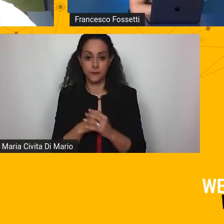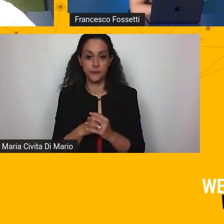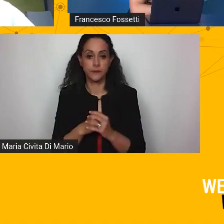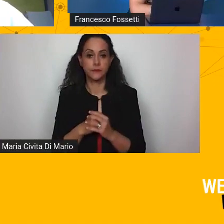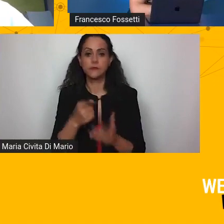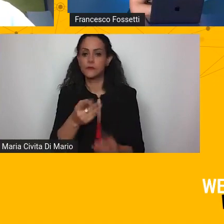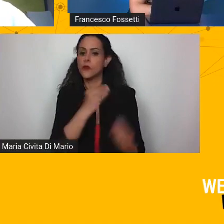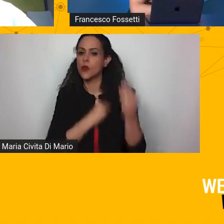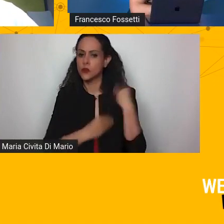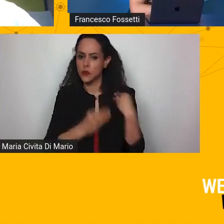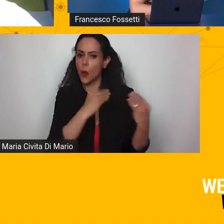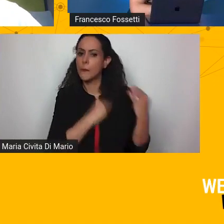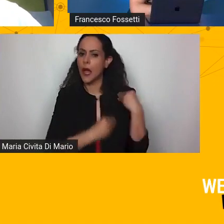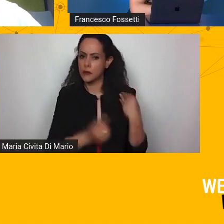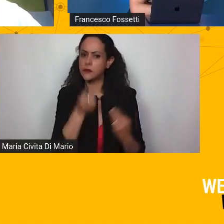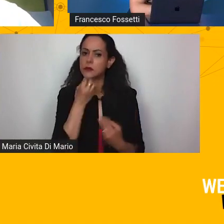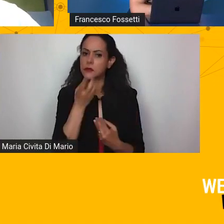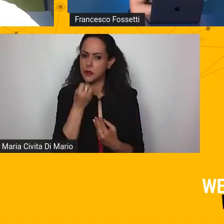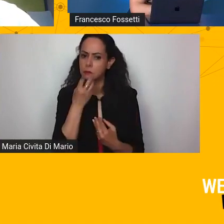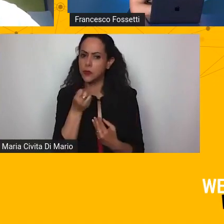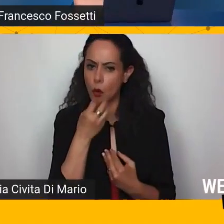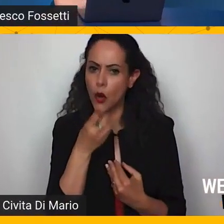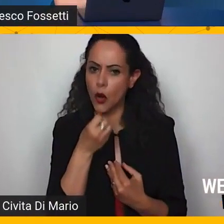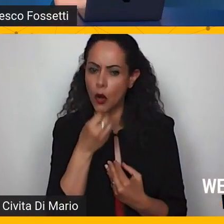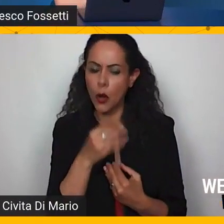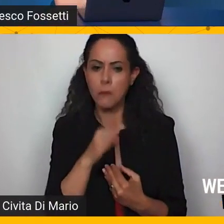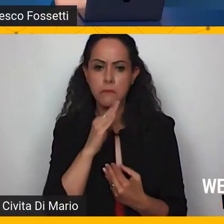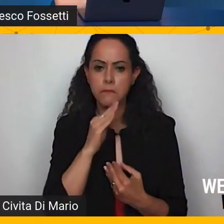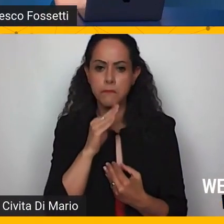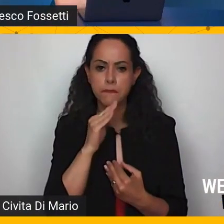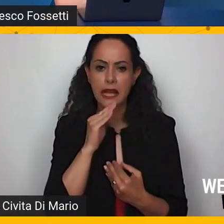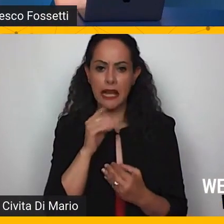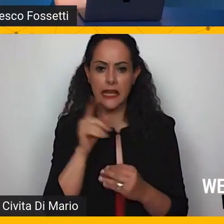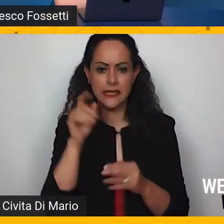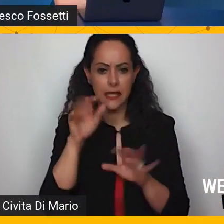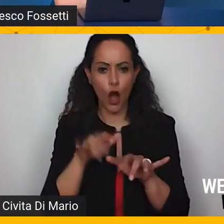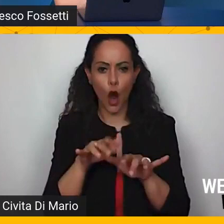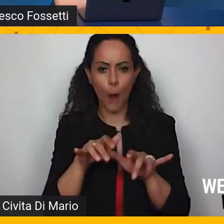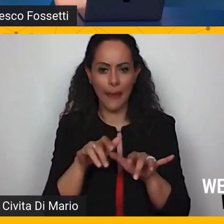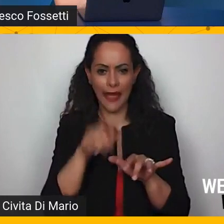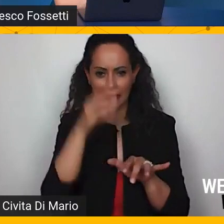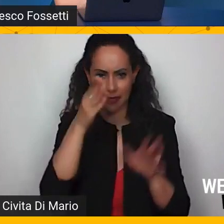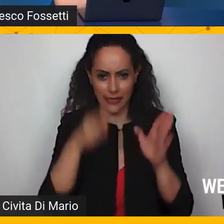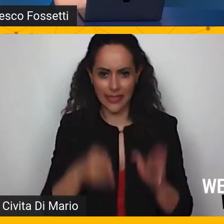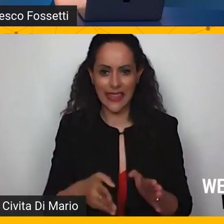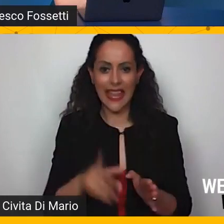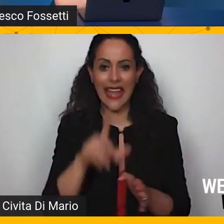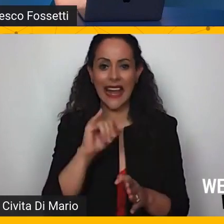sempre possibile fare domande basta che voi scriviate